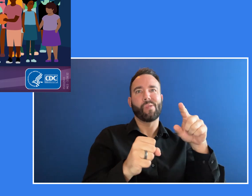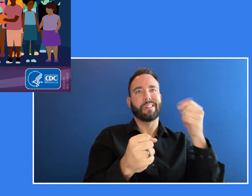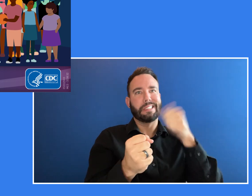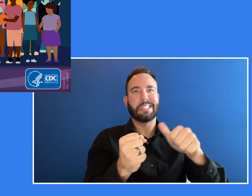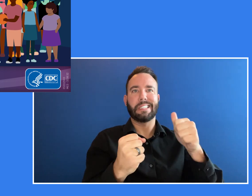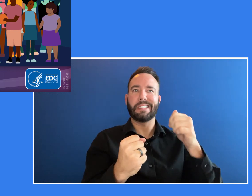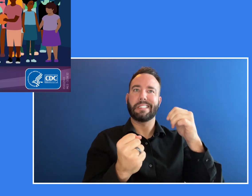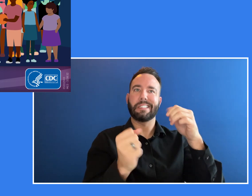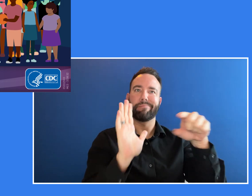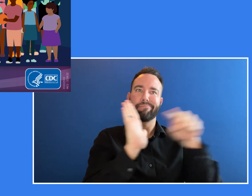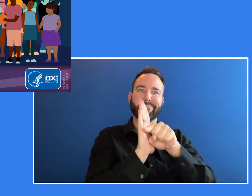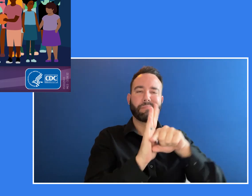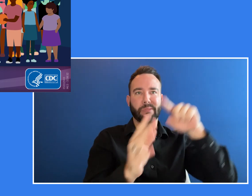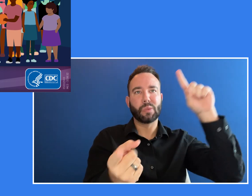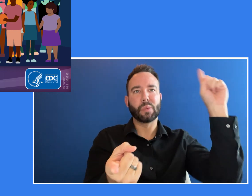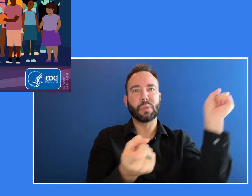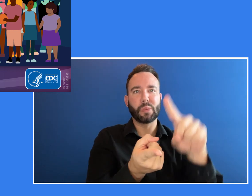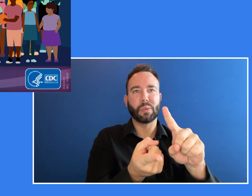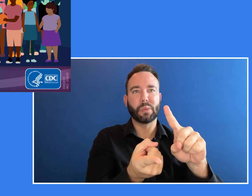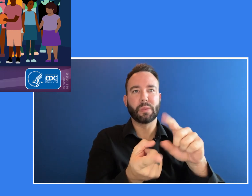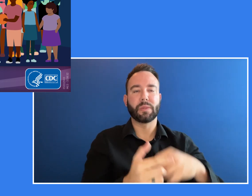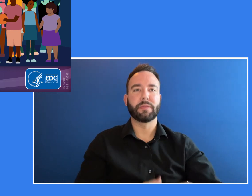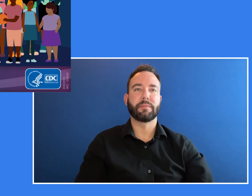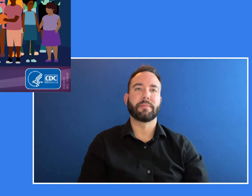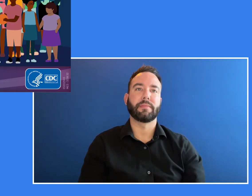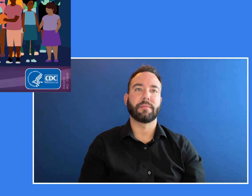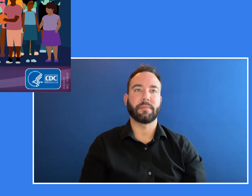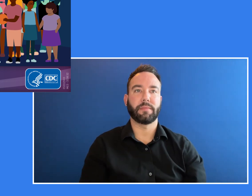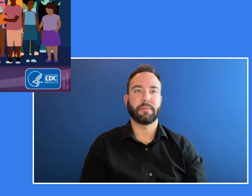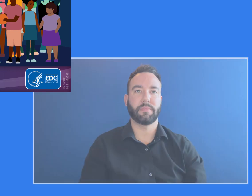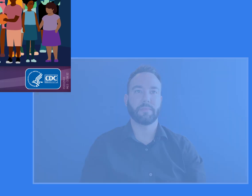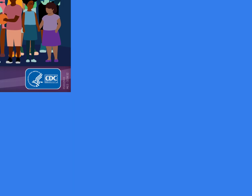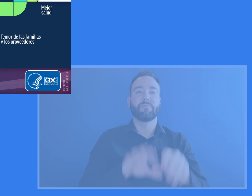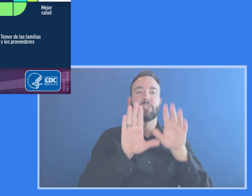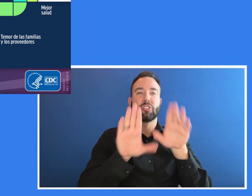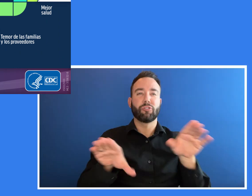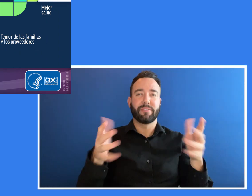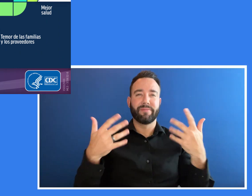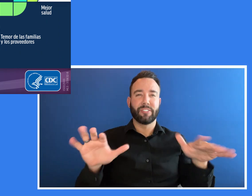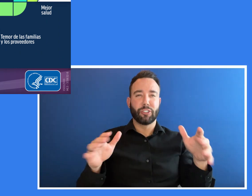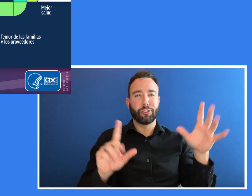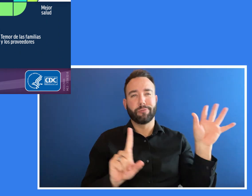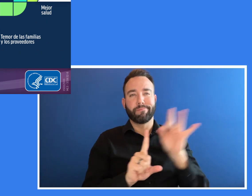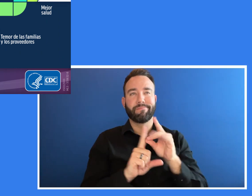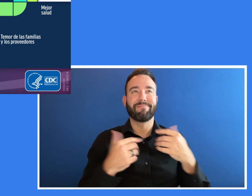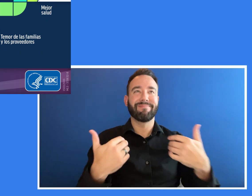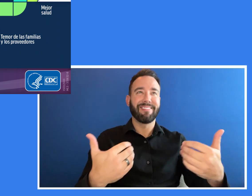recibieron hidroxicarbamida. Los niños con anemia de células falciformes